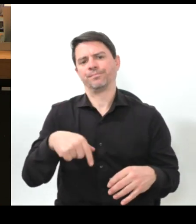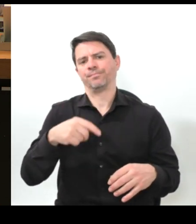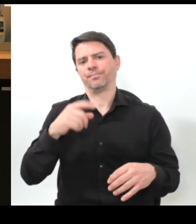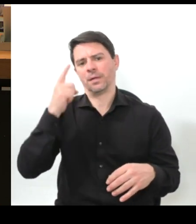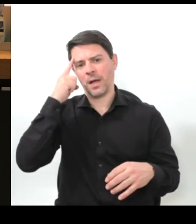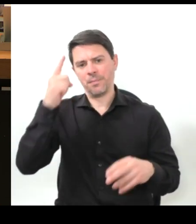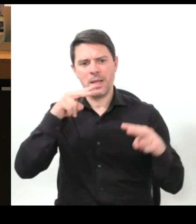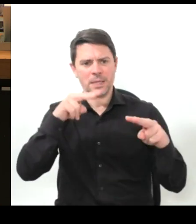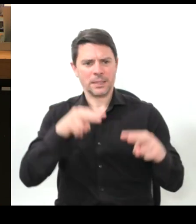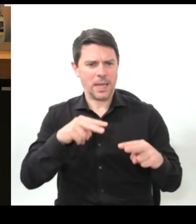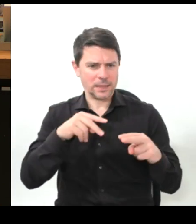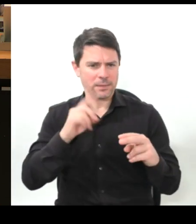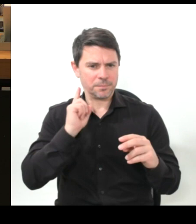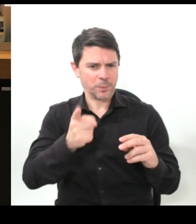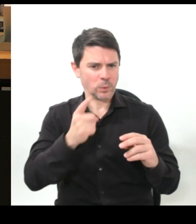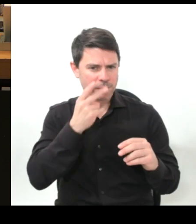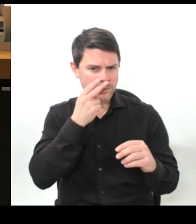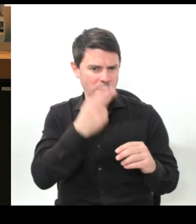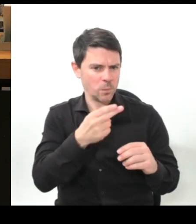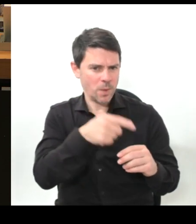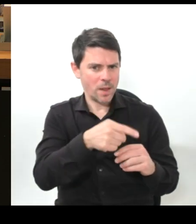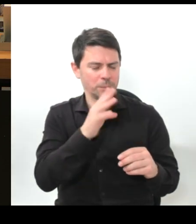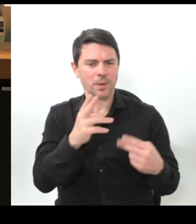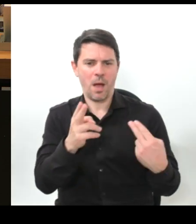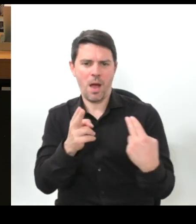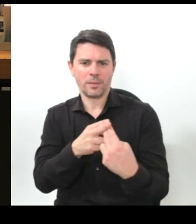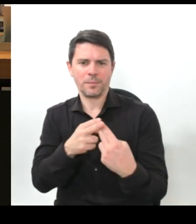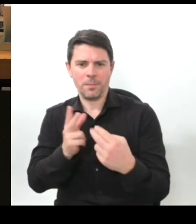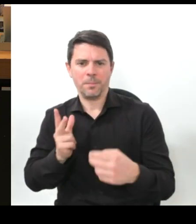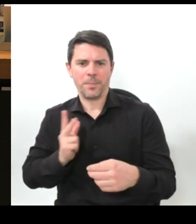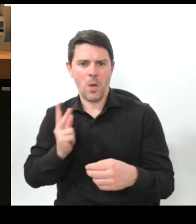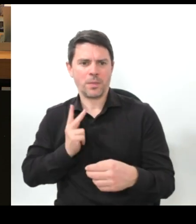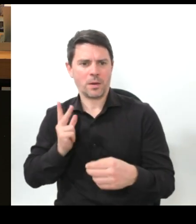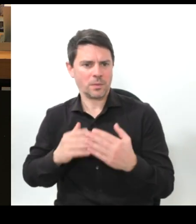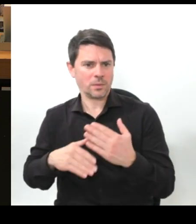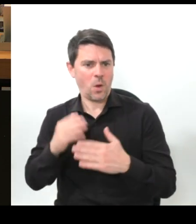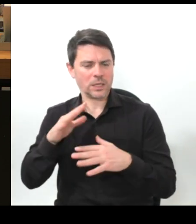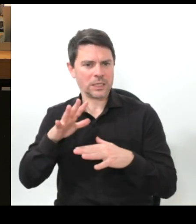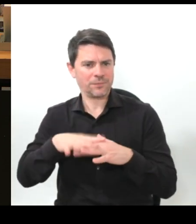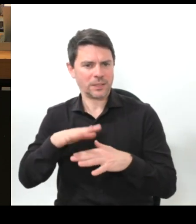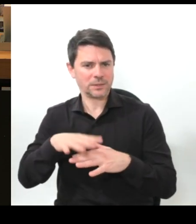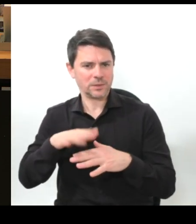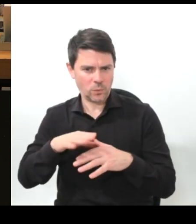eindeutig: Wir wollen künftig 25 % des Berliner Strombedarfs aus Solar-Energie .